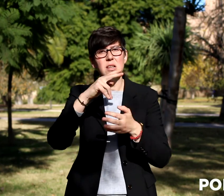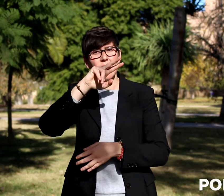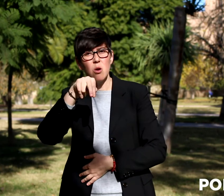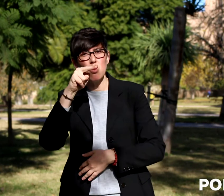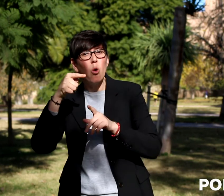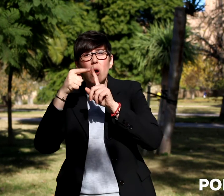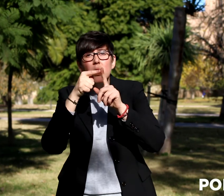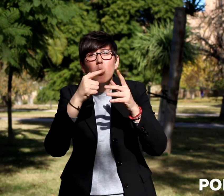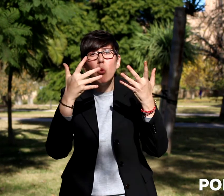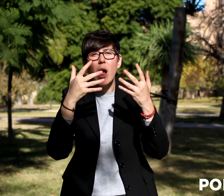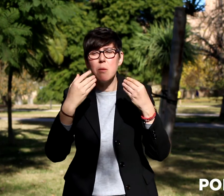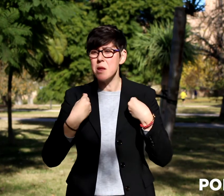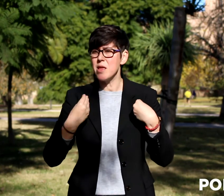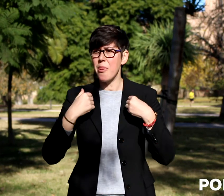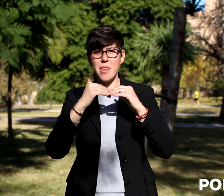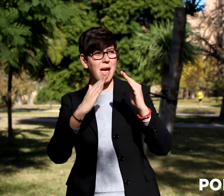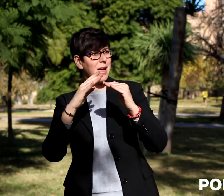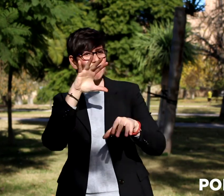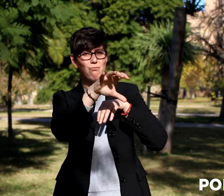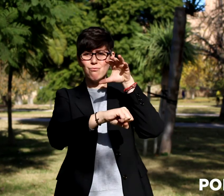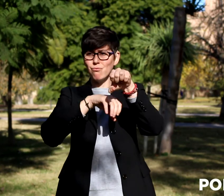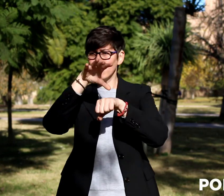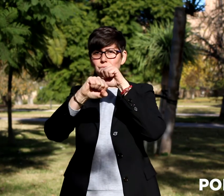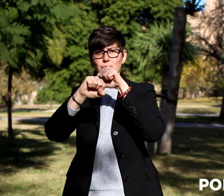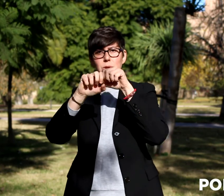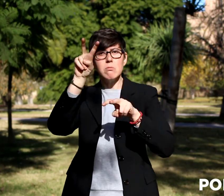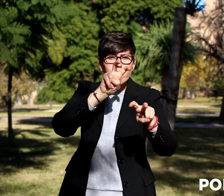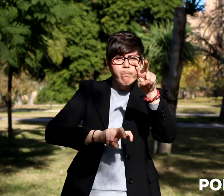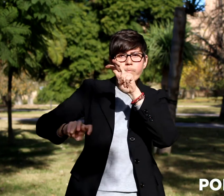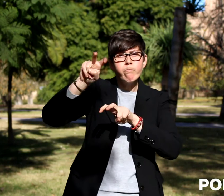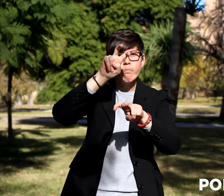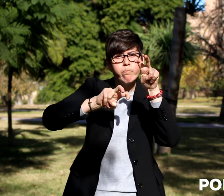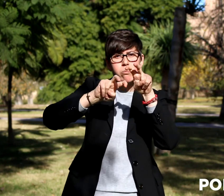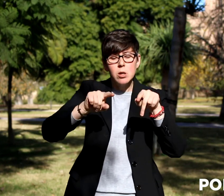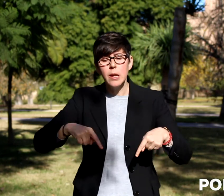una subida a una partida presupuestaria de 25 millones de € para la compra de vivienda pública